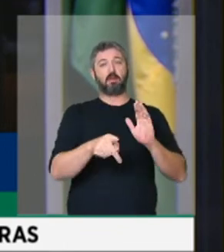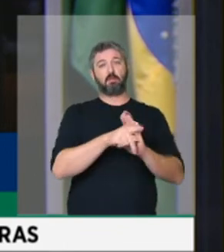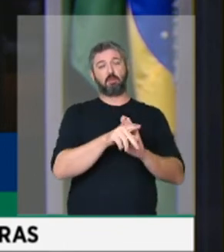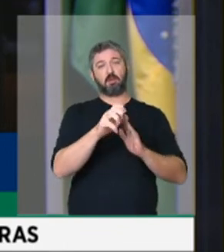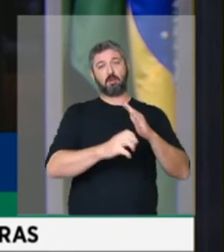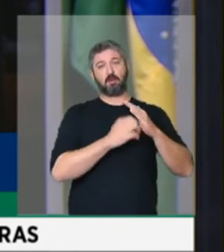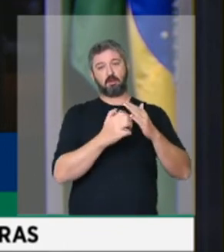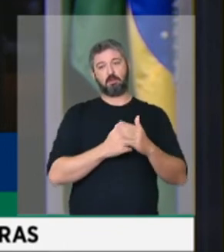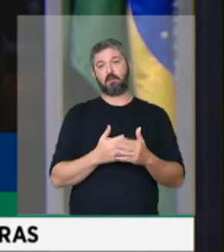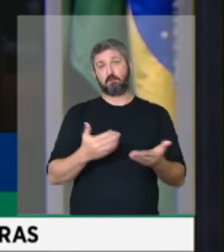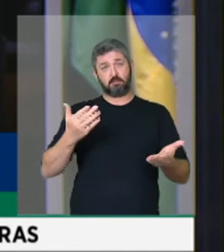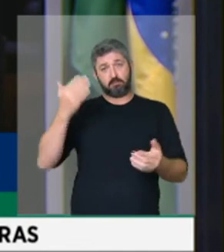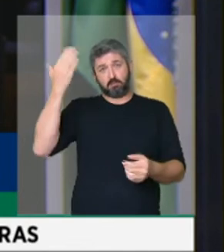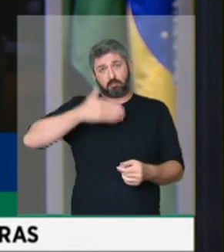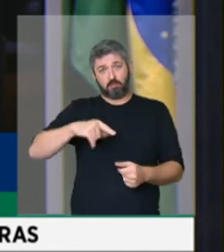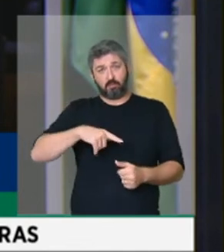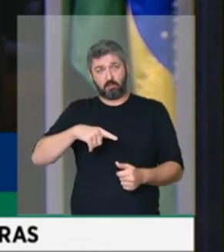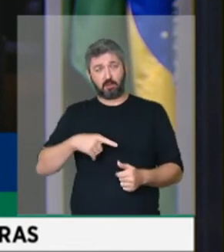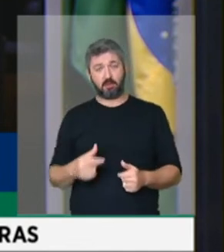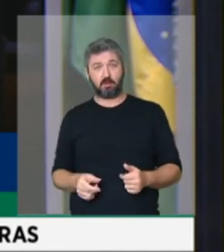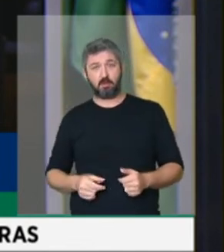ATESTAR O ATENDIMENTO AOS REQUISITOS DE RELEVÂNCIA E